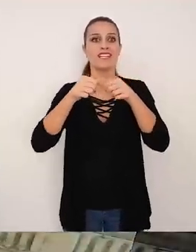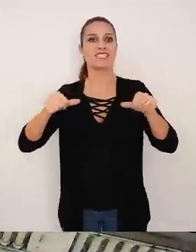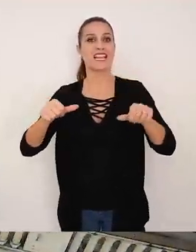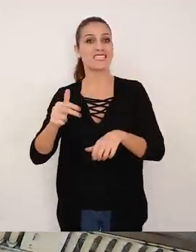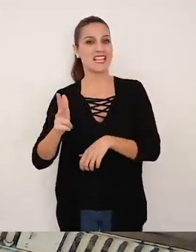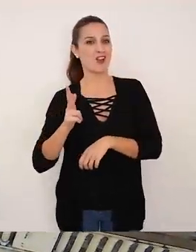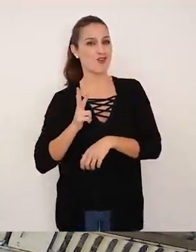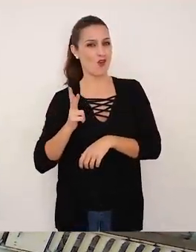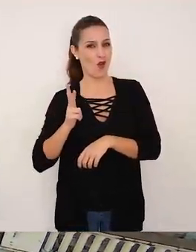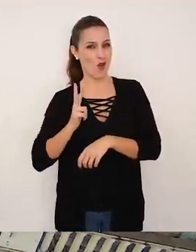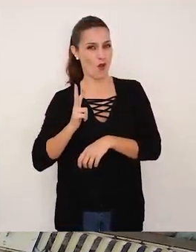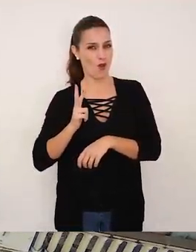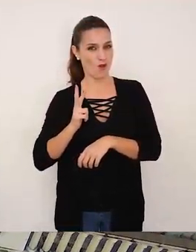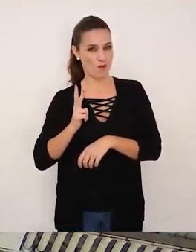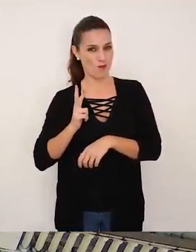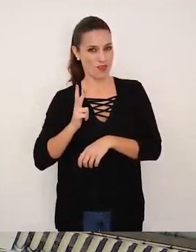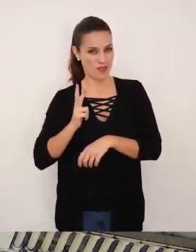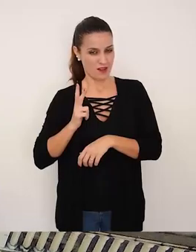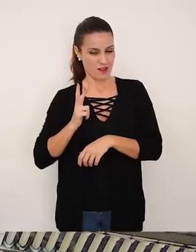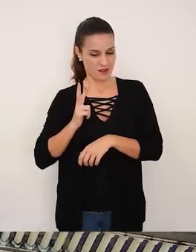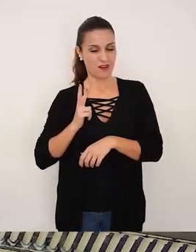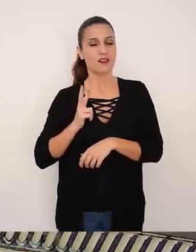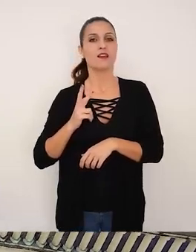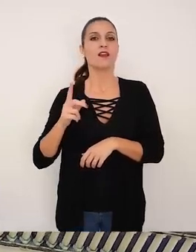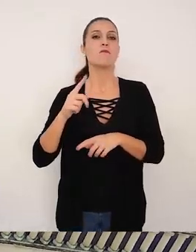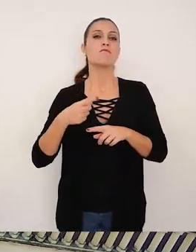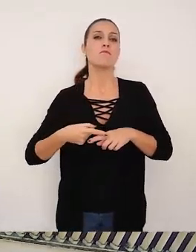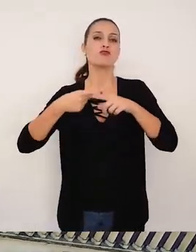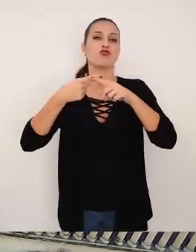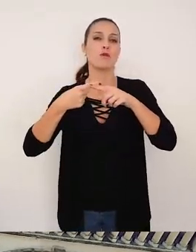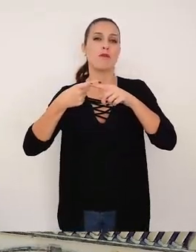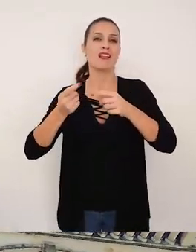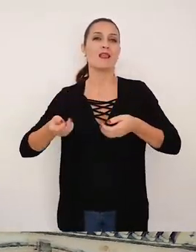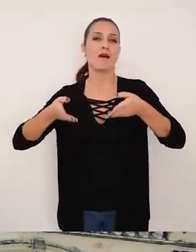come per gran parte degli edifici difensivi di Terra d’Otranto.